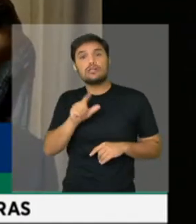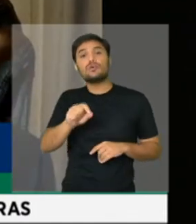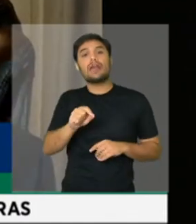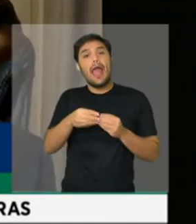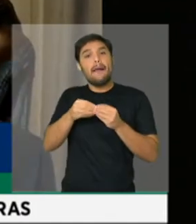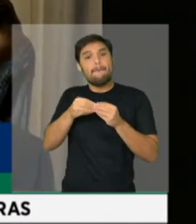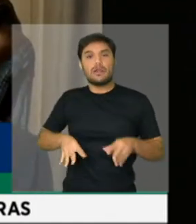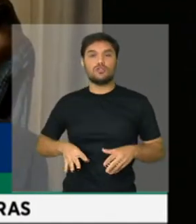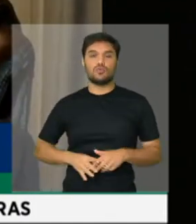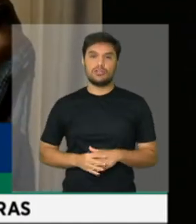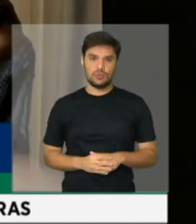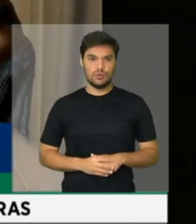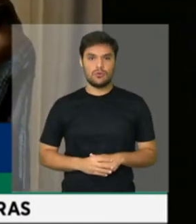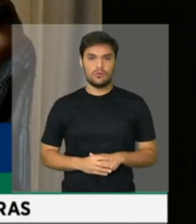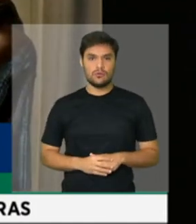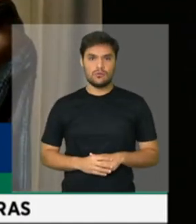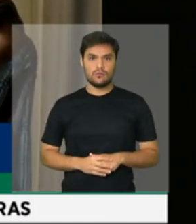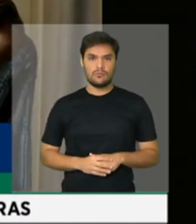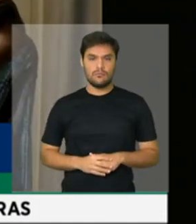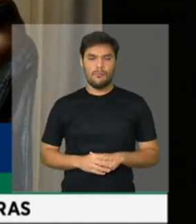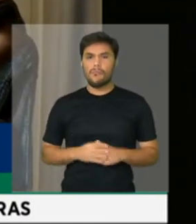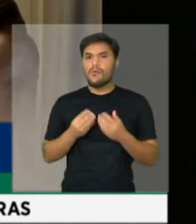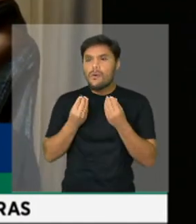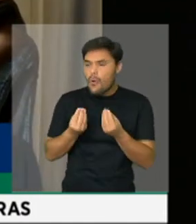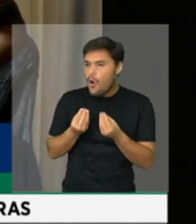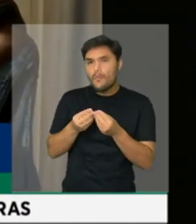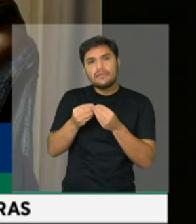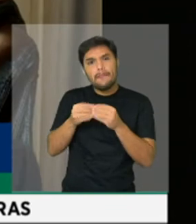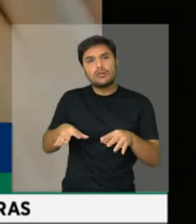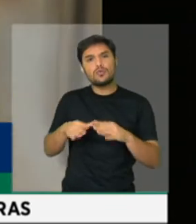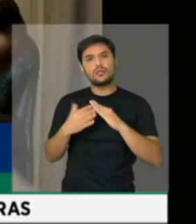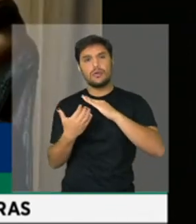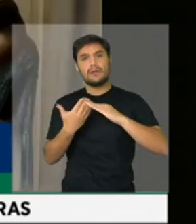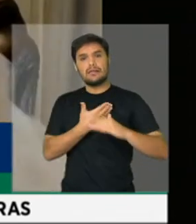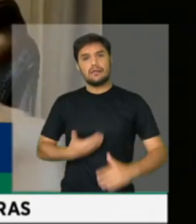MERCADO. AÍ DIZEM... TEVE 1.6 BILHÕES PARA... PARA OBTER O LUCRO MUITO SUPERIOR, MUITO